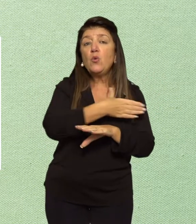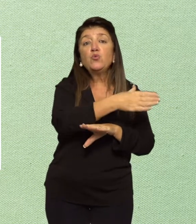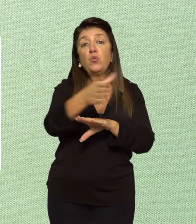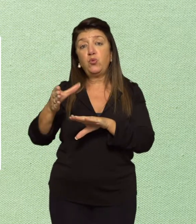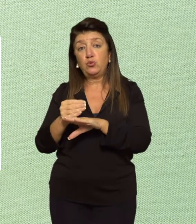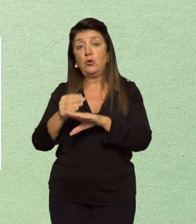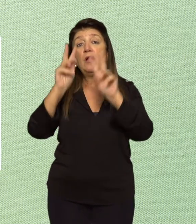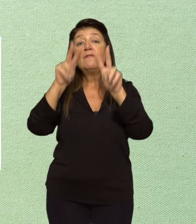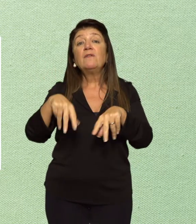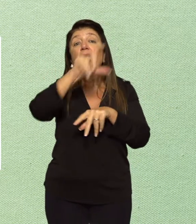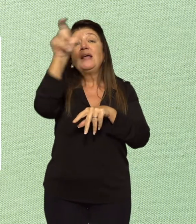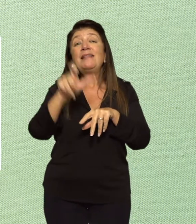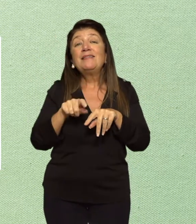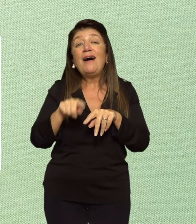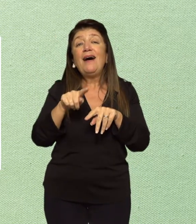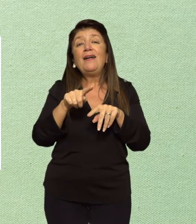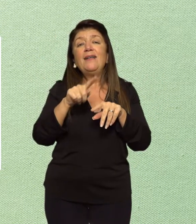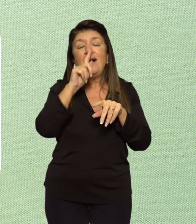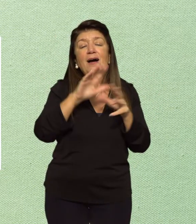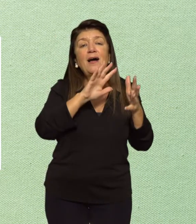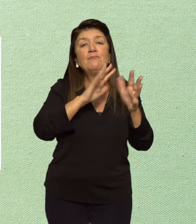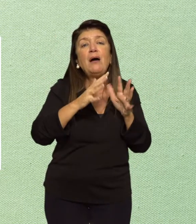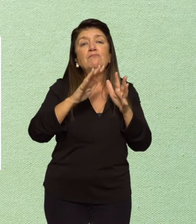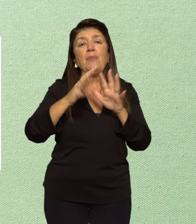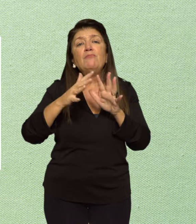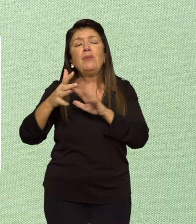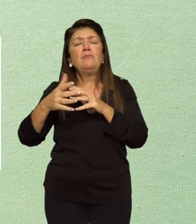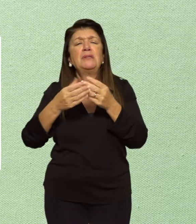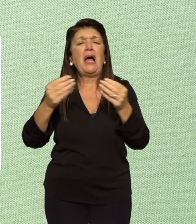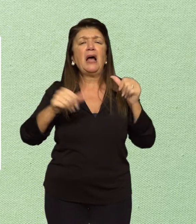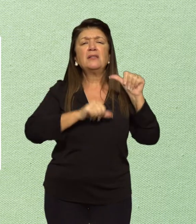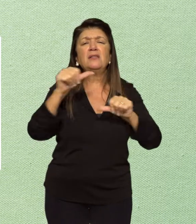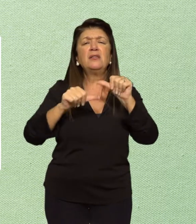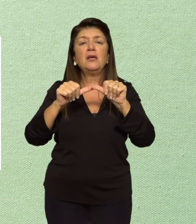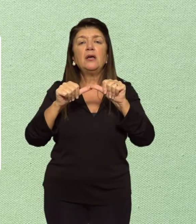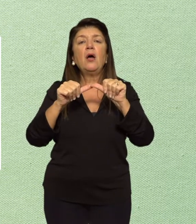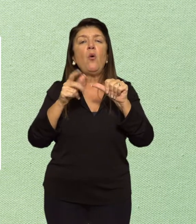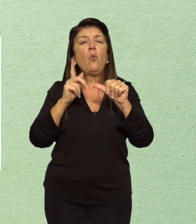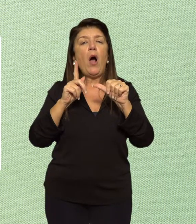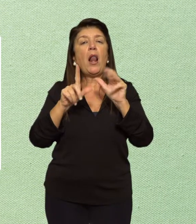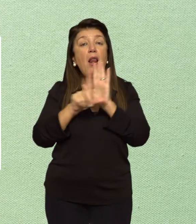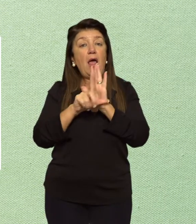ci sono stati diversi cambiamenti dal punto di vista legislativo relativamente alla violenza